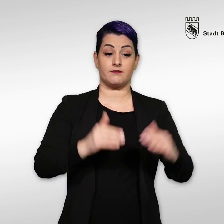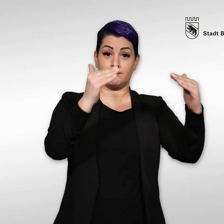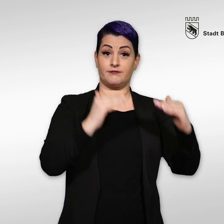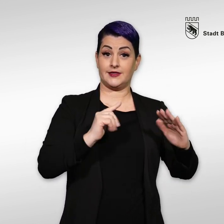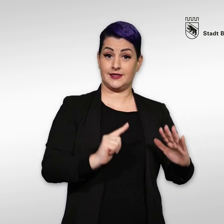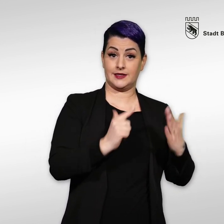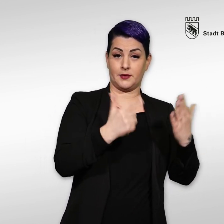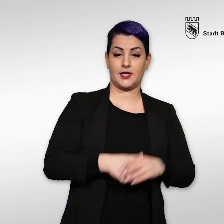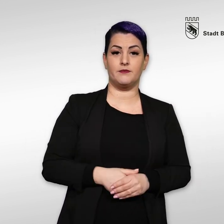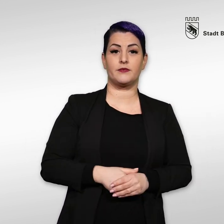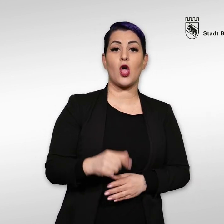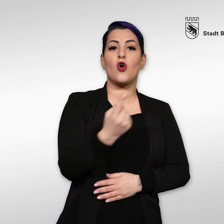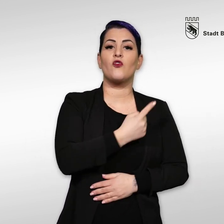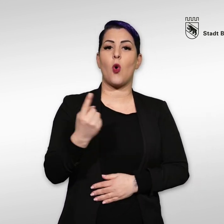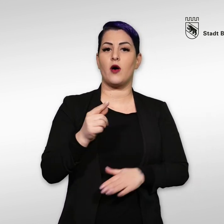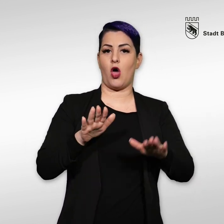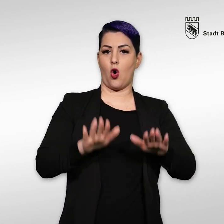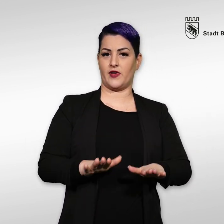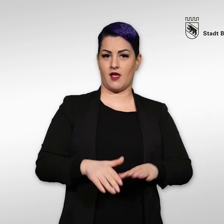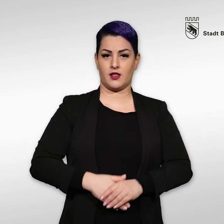Wochenaufenthalt